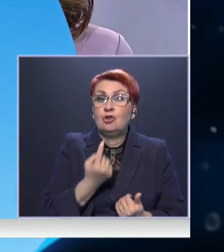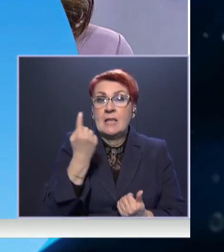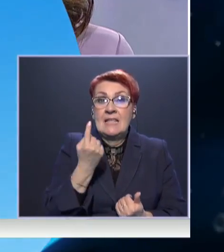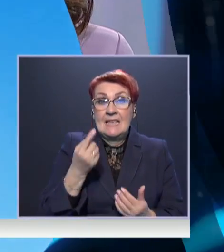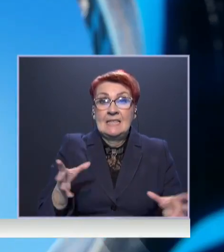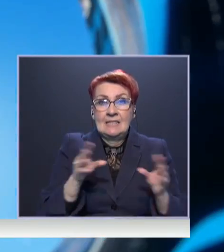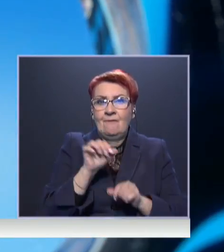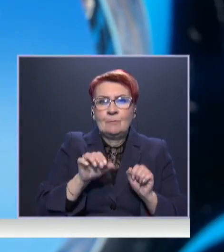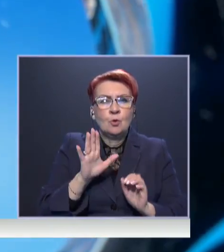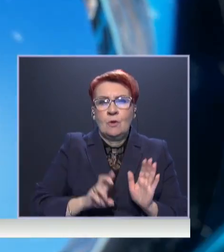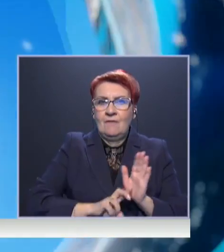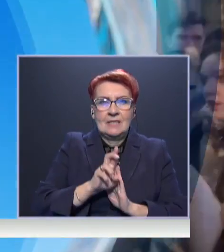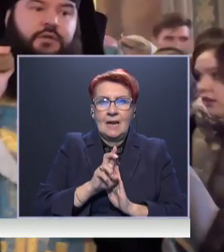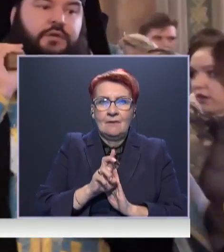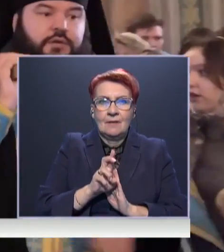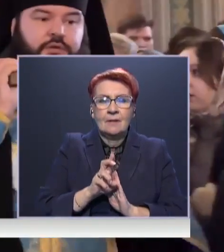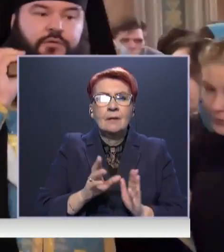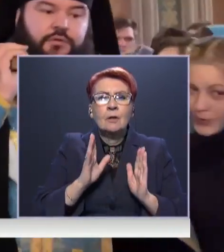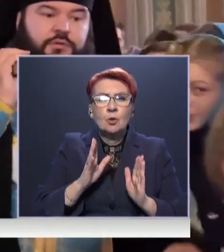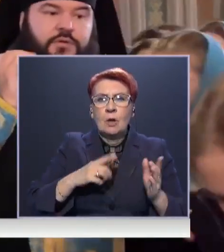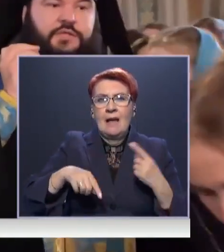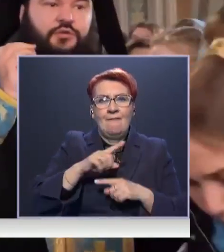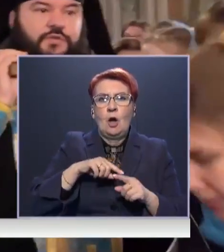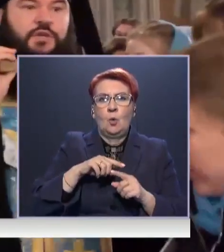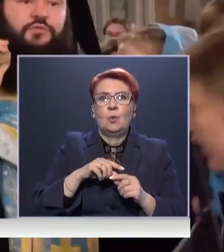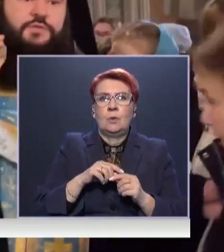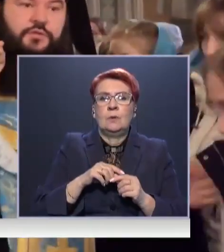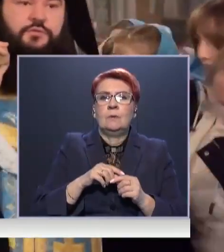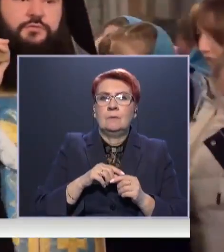только в церкви только вокруг Христа вспомните